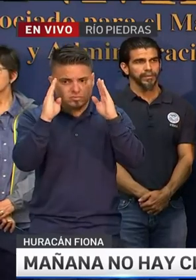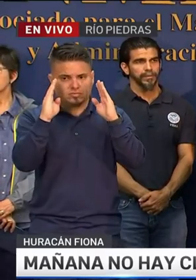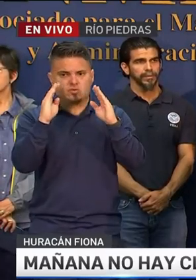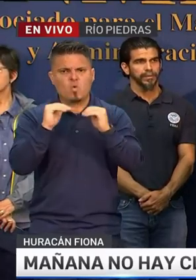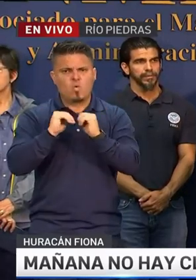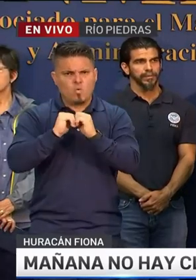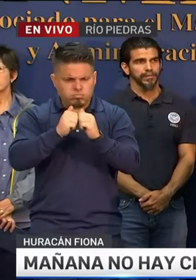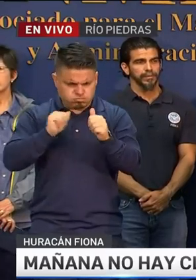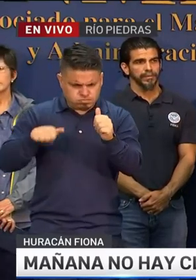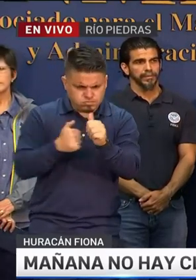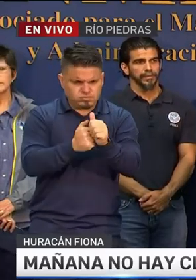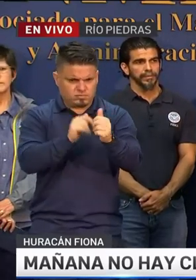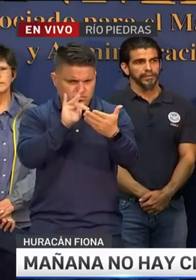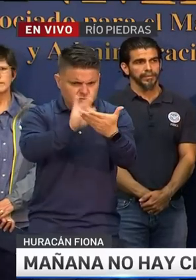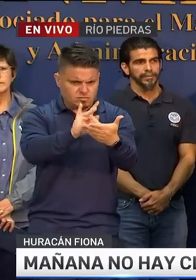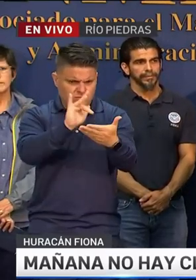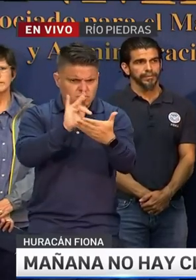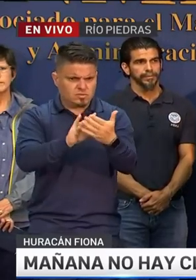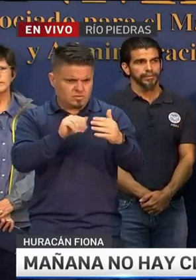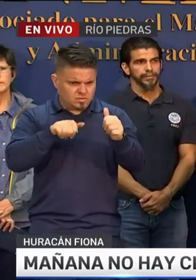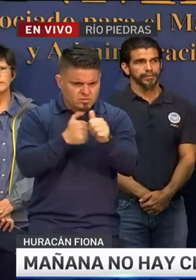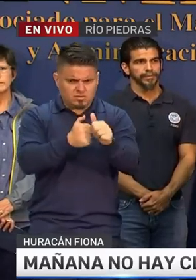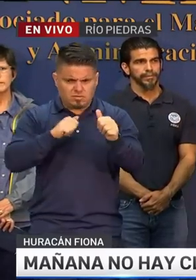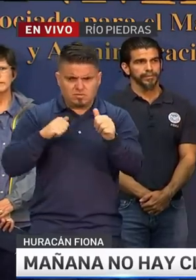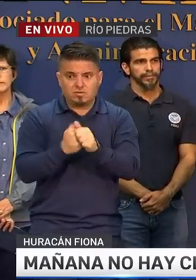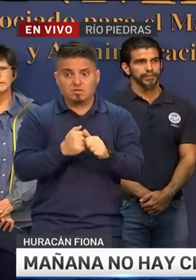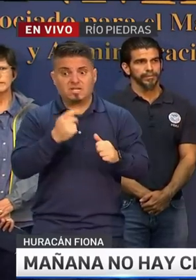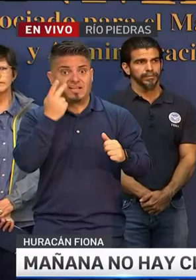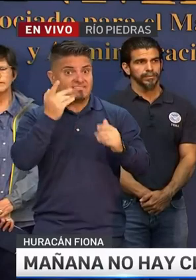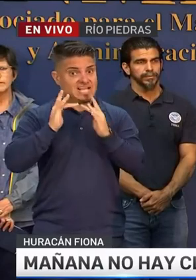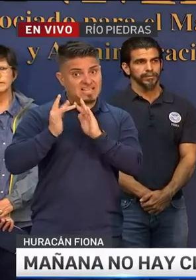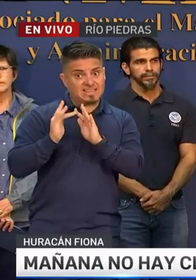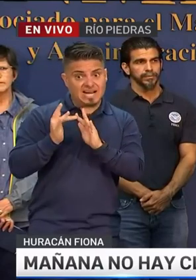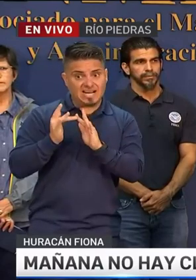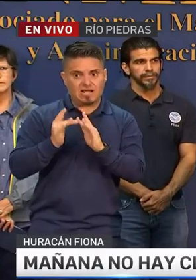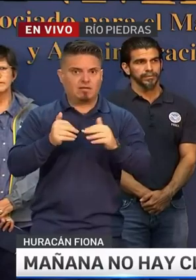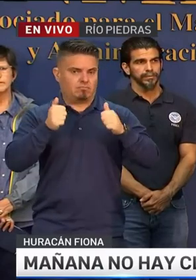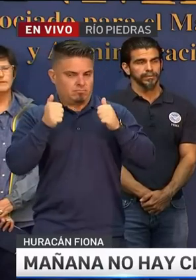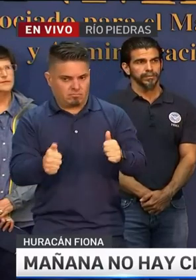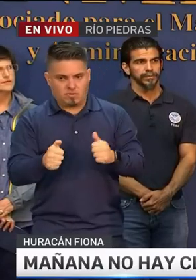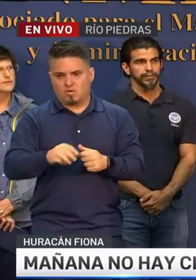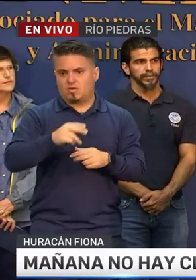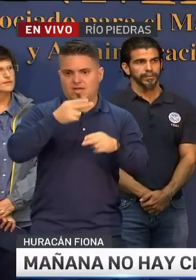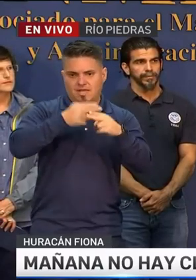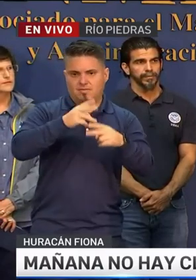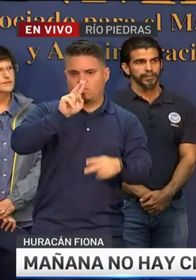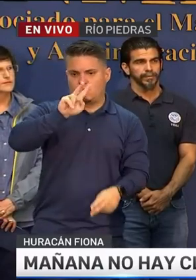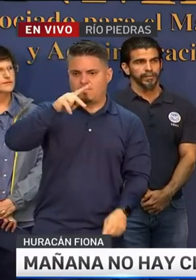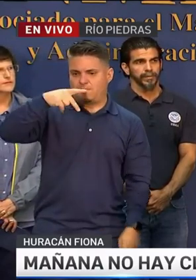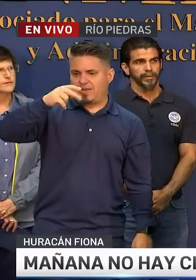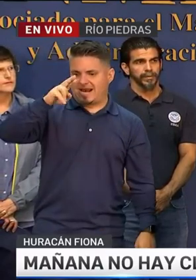TODOS, POR FAVOR, ESTÉN ATENTOS